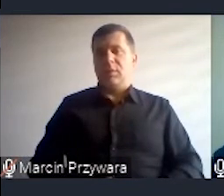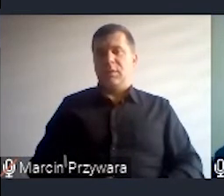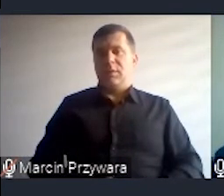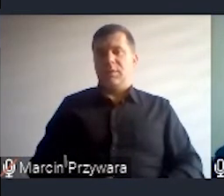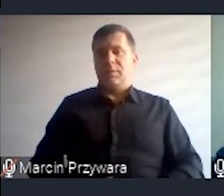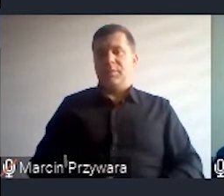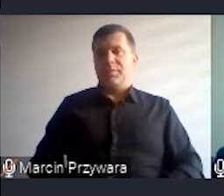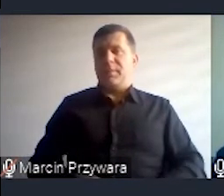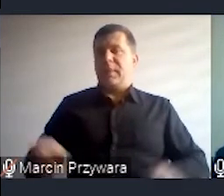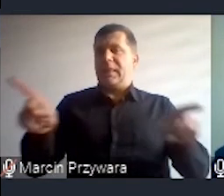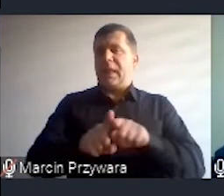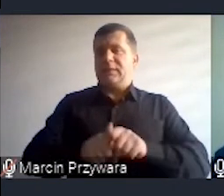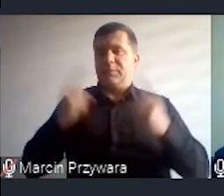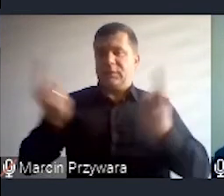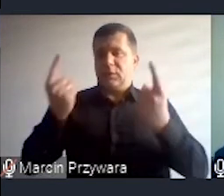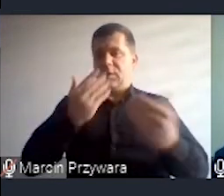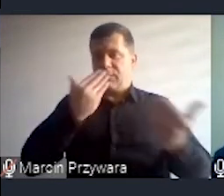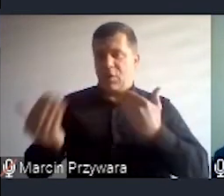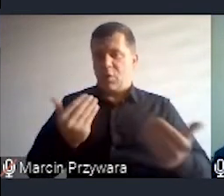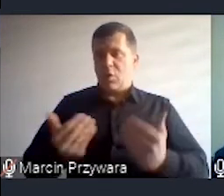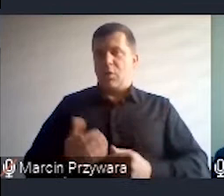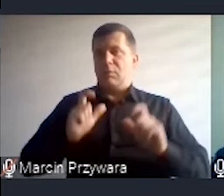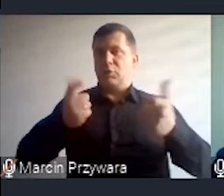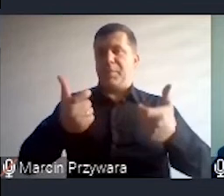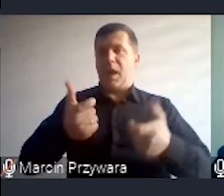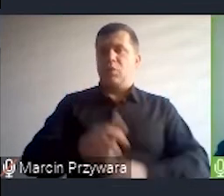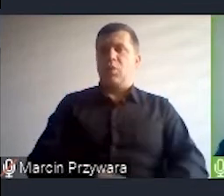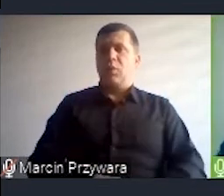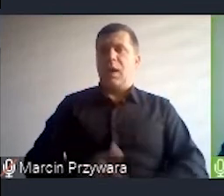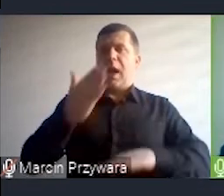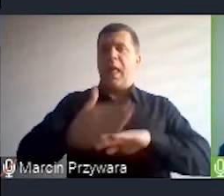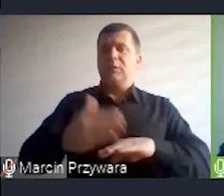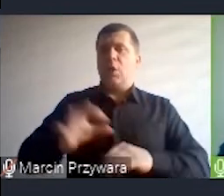Tak samo sytuacja wygląda w przypadku leasingu operacyjnego